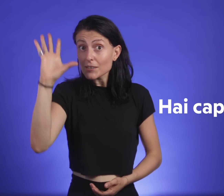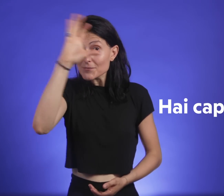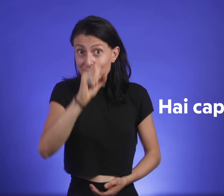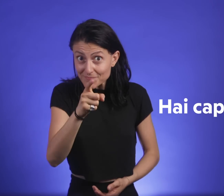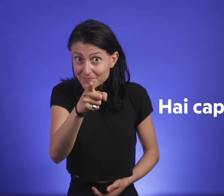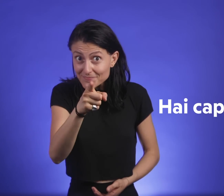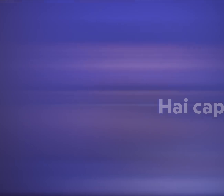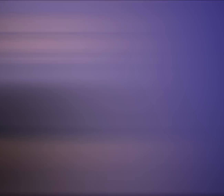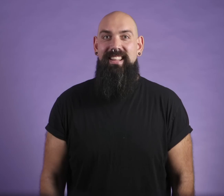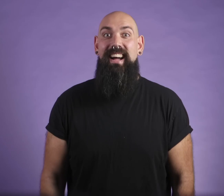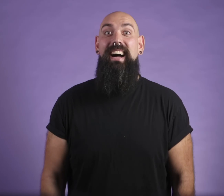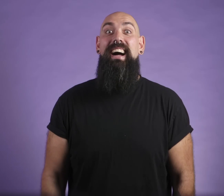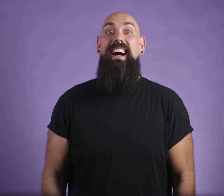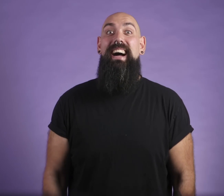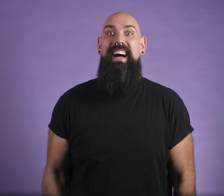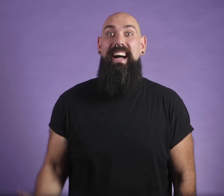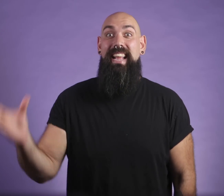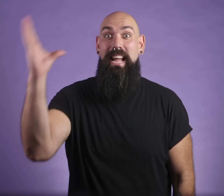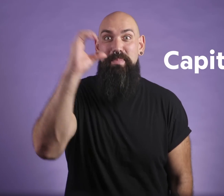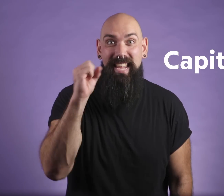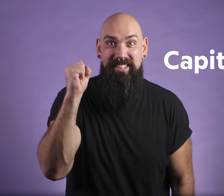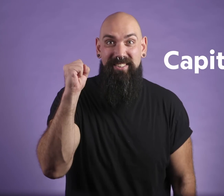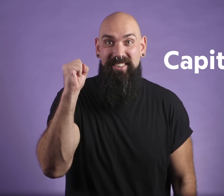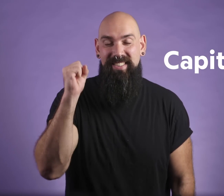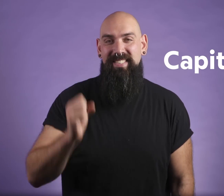Hai capito? Aaah! Capito!